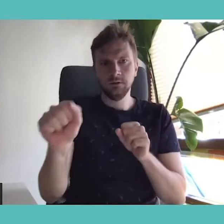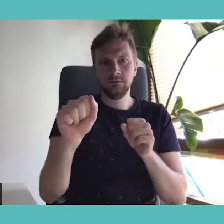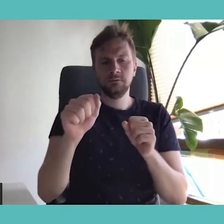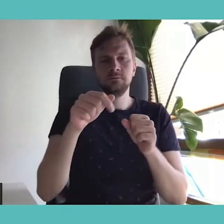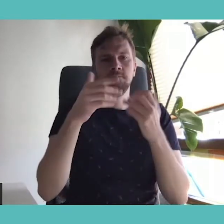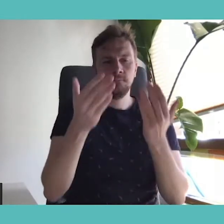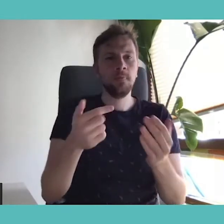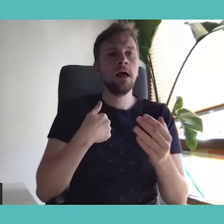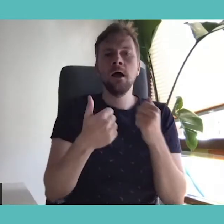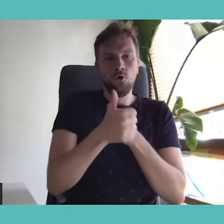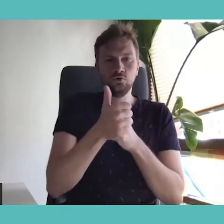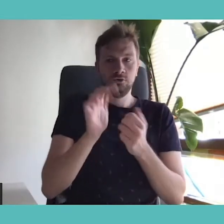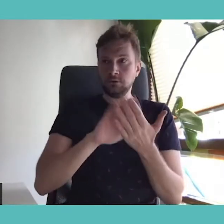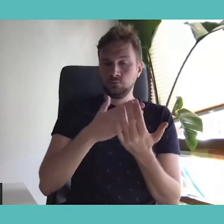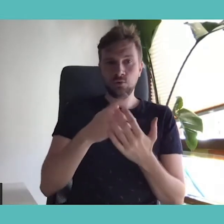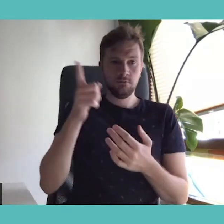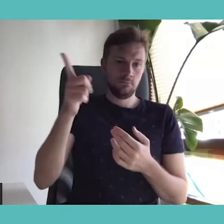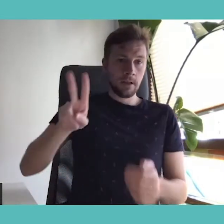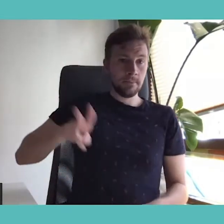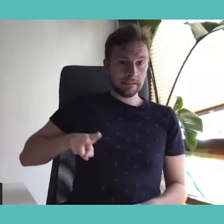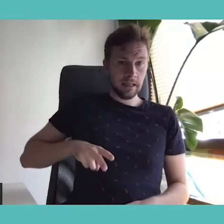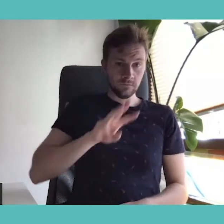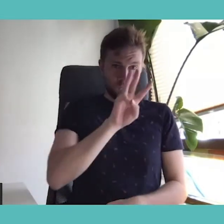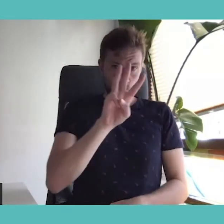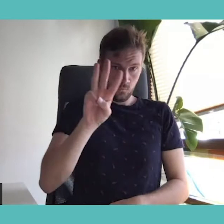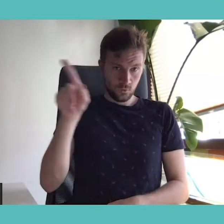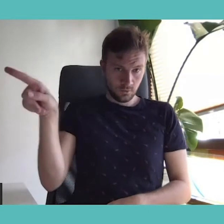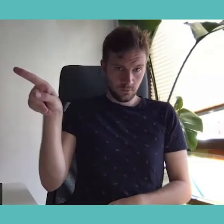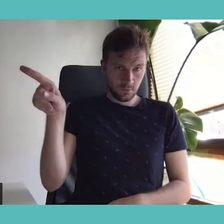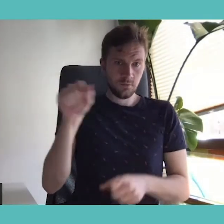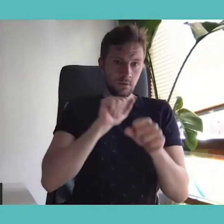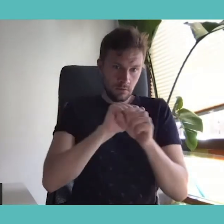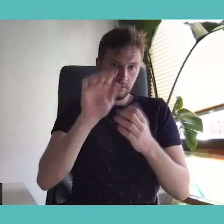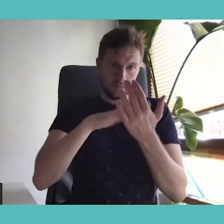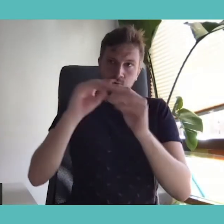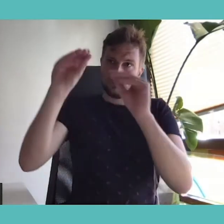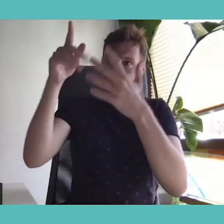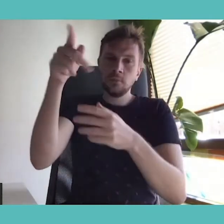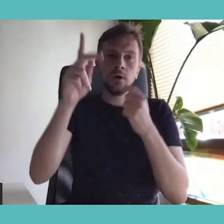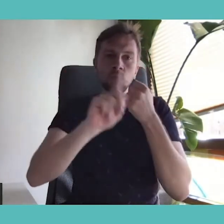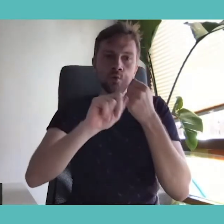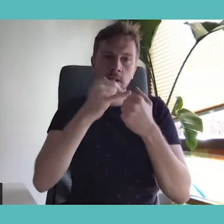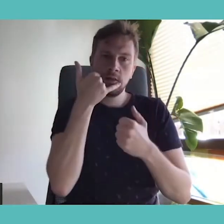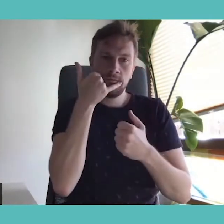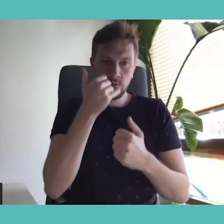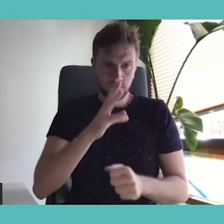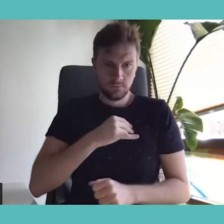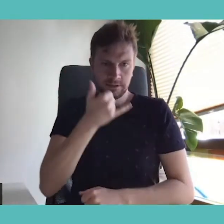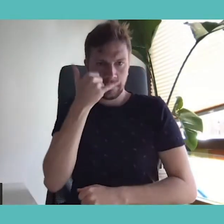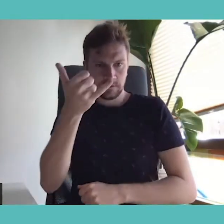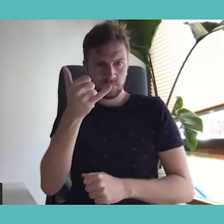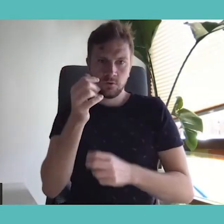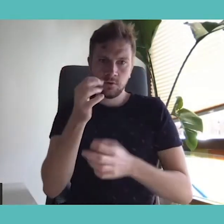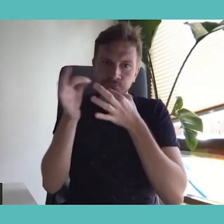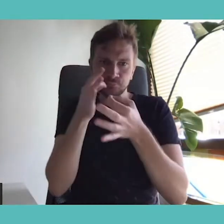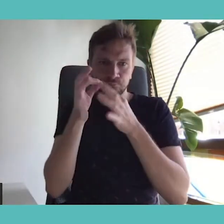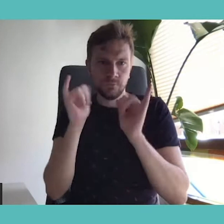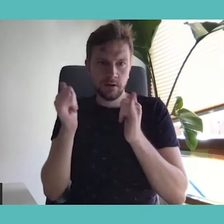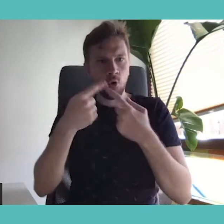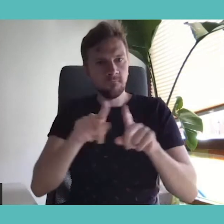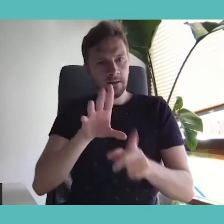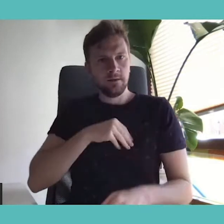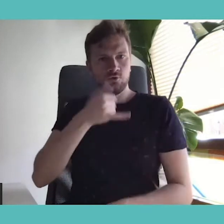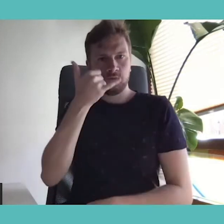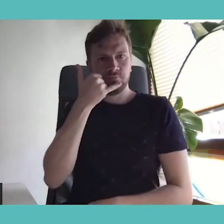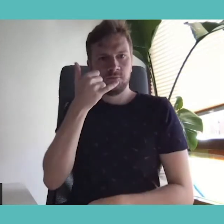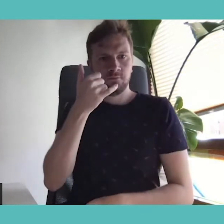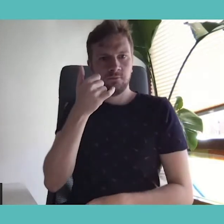Chodzi też o inną kwestię, np. na stronie ministerstw jest podany numer telefonu pod który obywatel może zadzwonić, zapytać, dowiedzieć się czegoś.